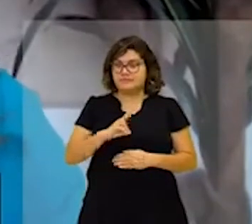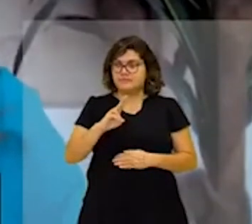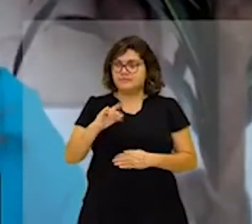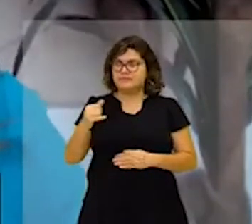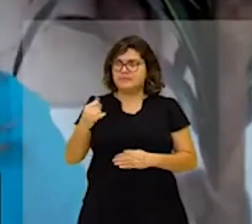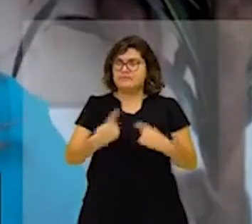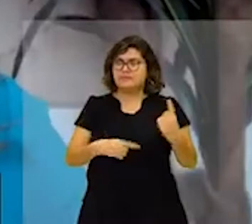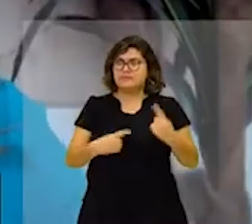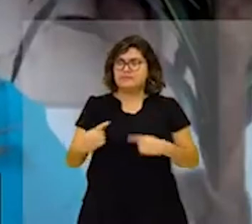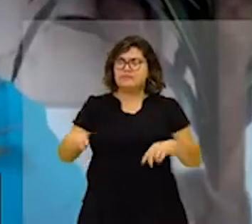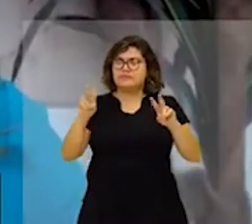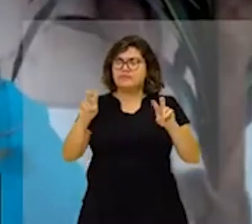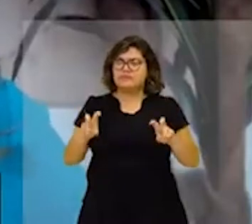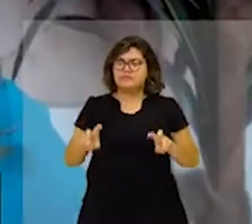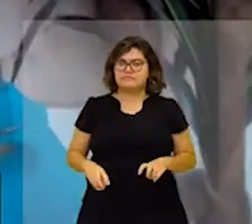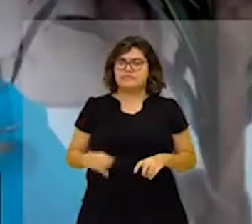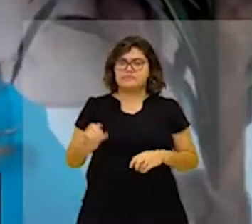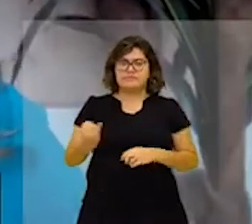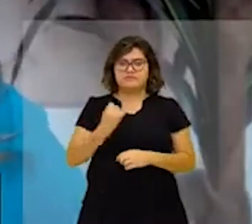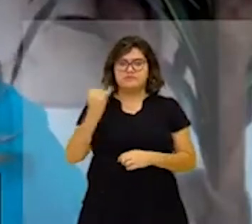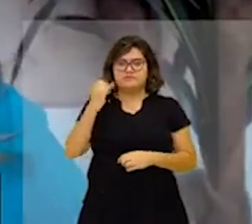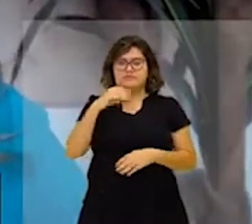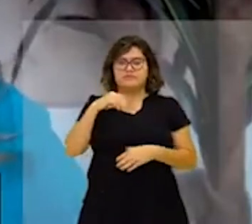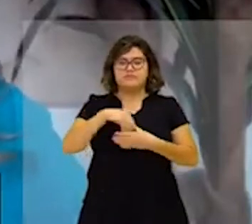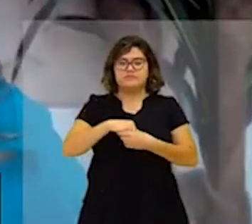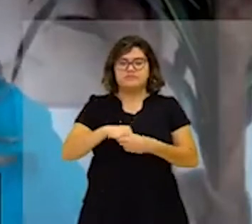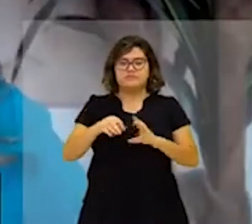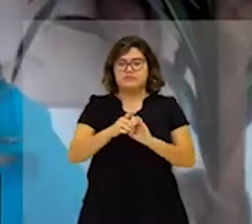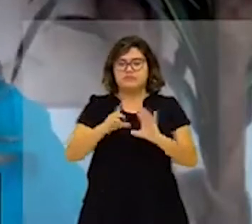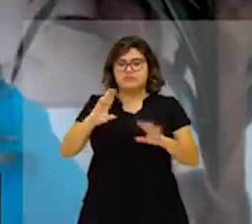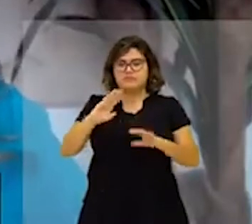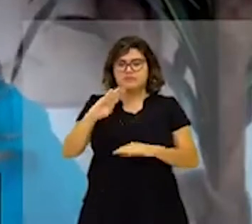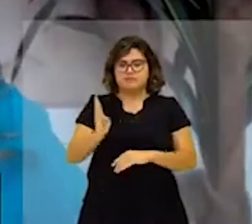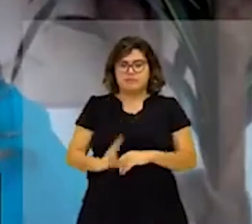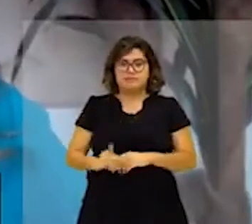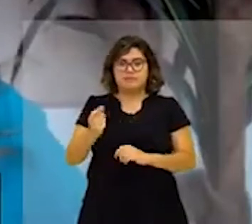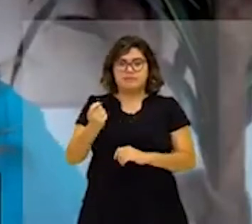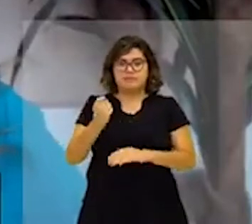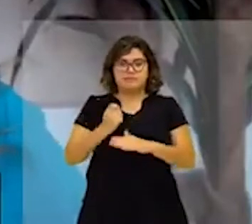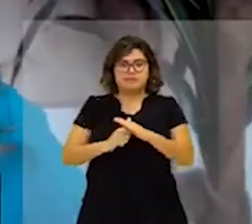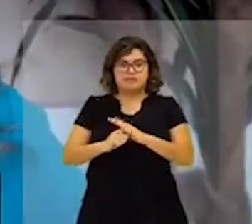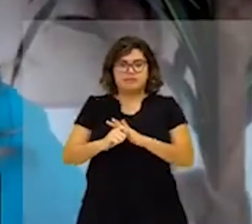claro muito cara democracia brasileira que é o financiamento para te dar pro pessoas Vertentes